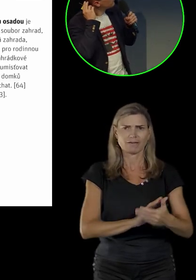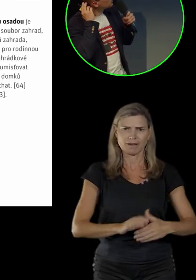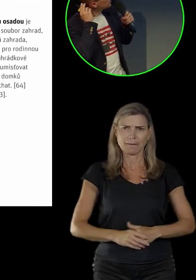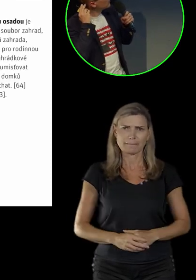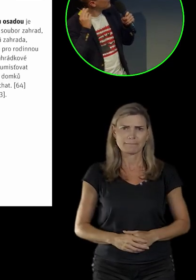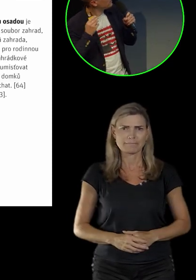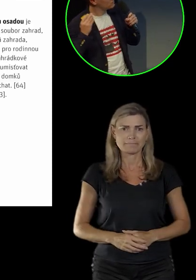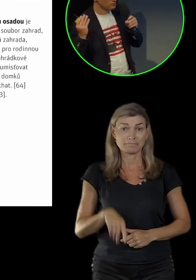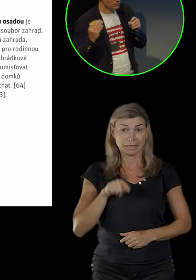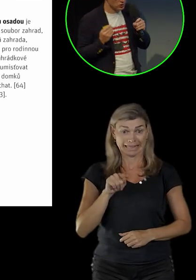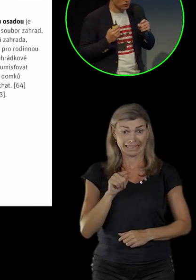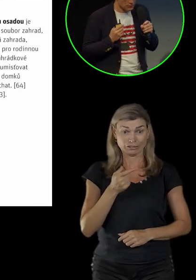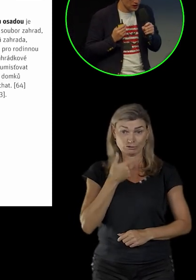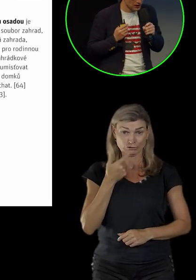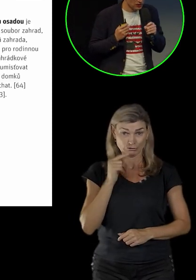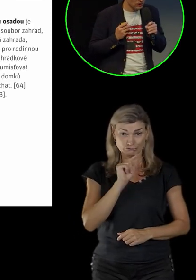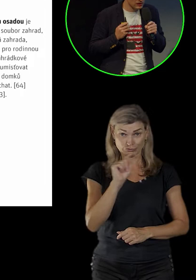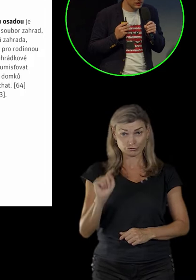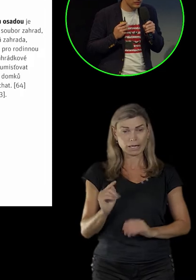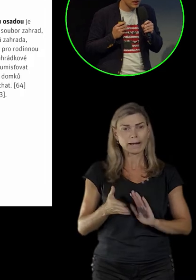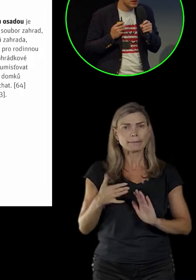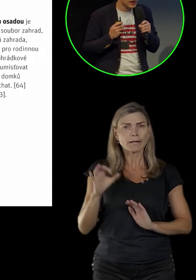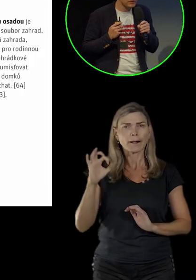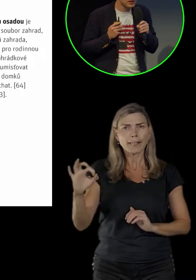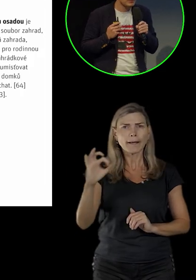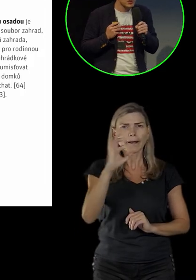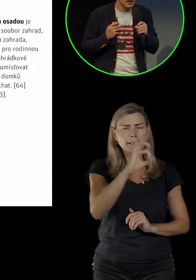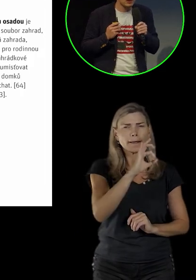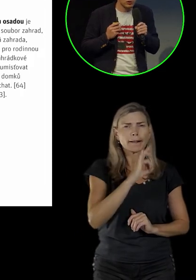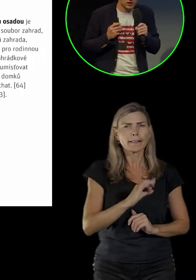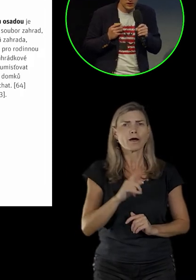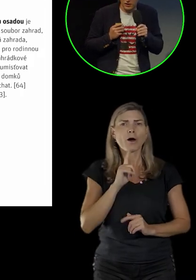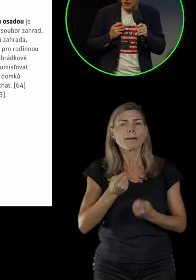Tohle jsou například lokality vymezené specificky pro zahrádkové osady.